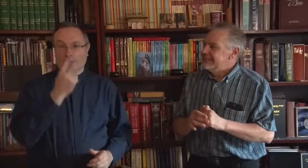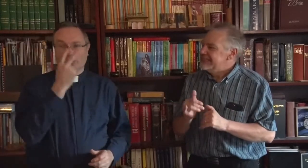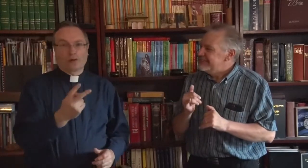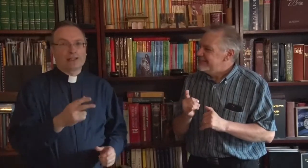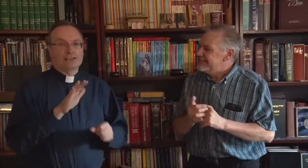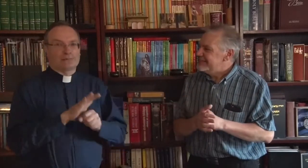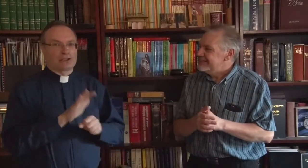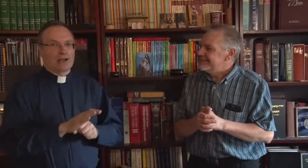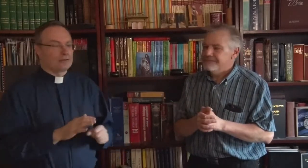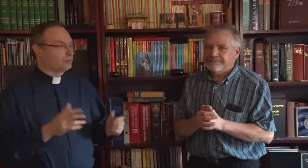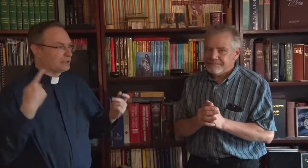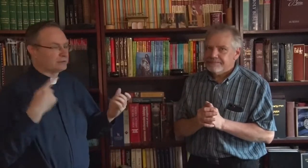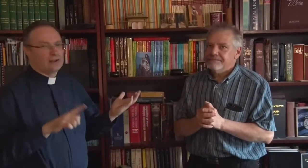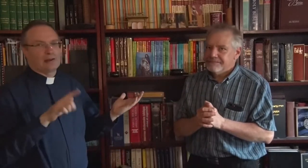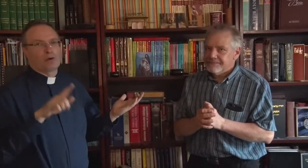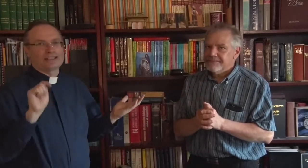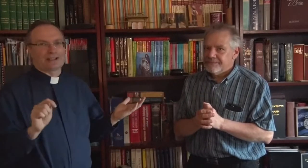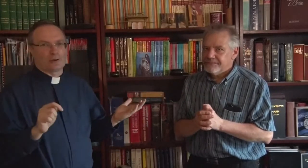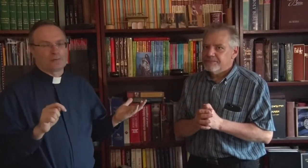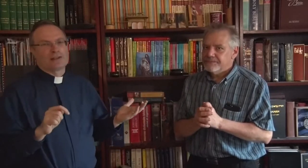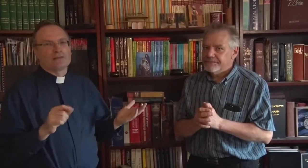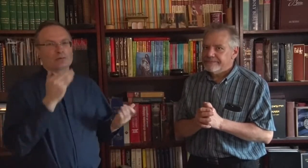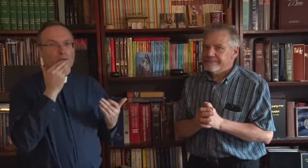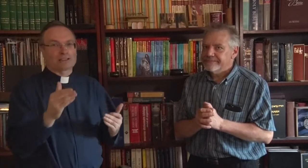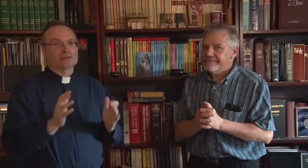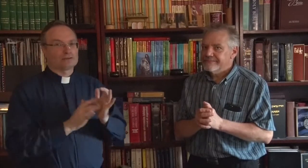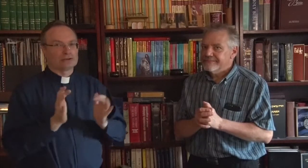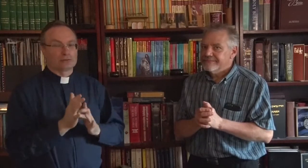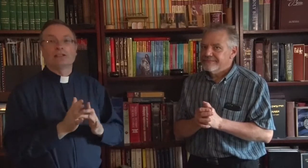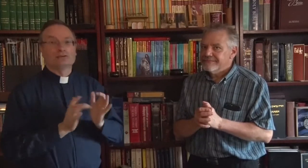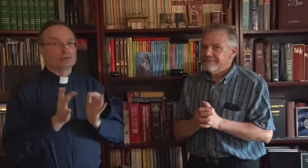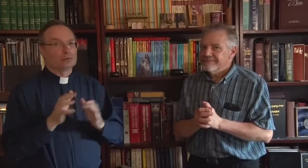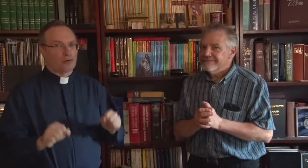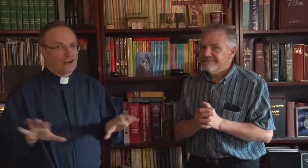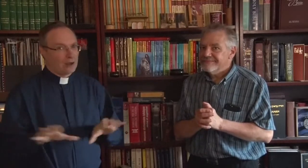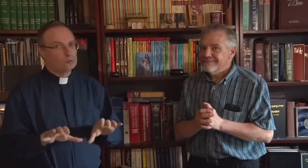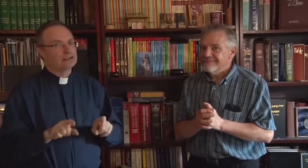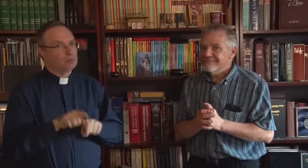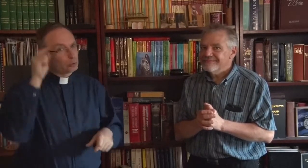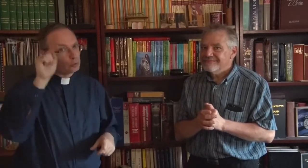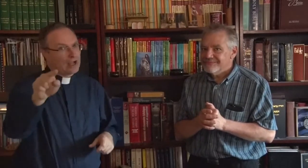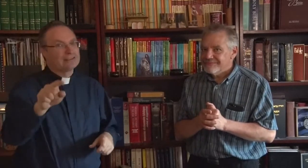Vous voyez le témoignage du pasteur Léopold Thériault Nous remercions Jésus. Jésus peut faire aussi pour toi.